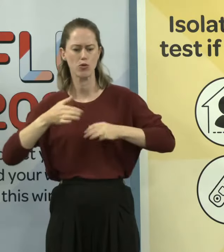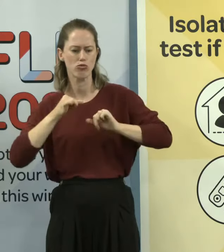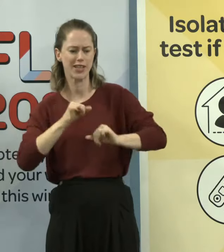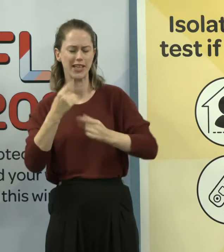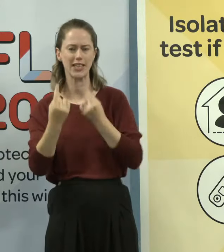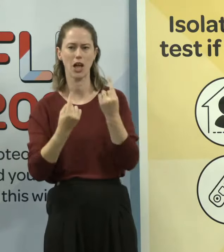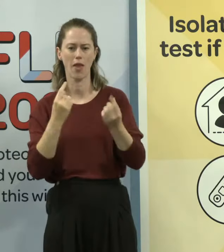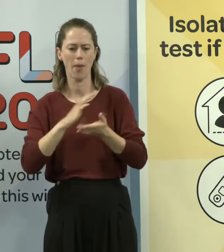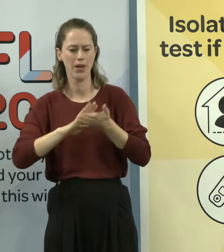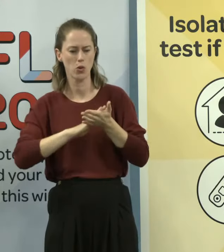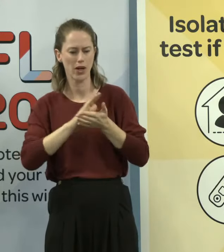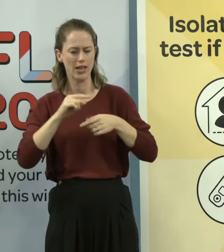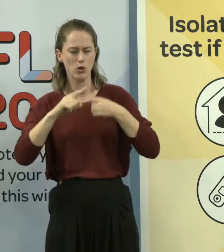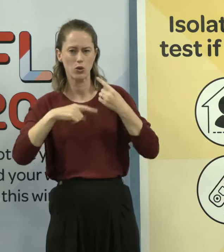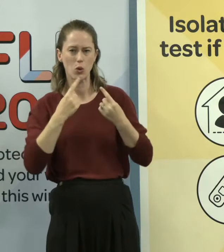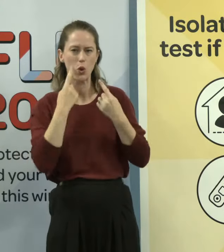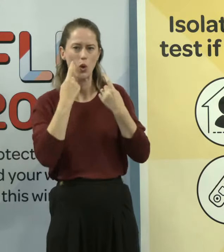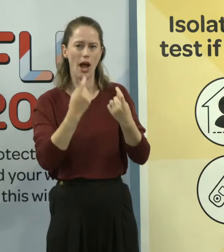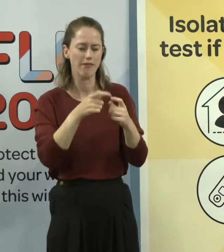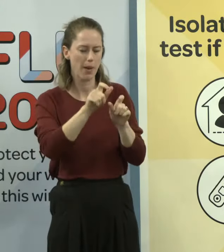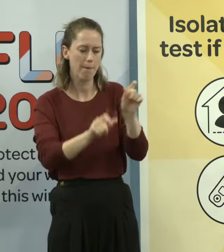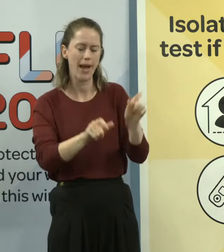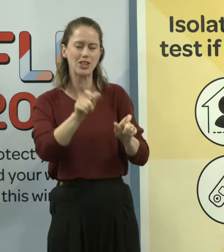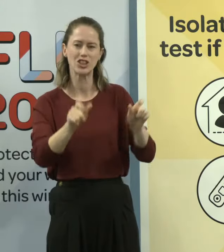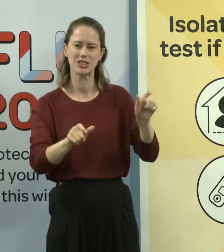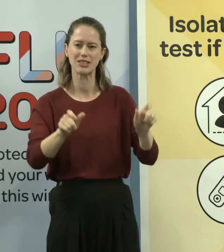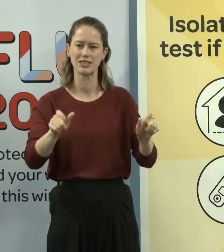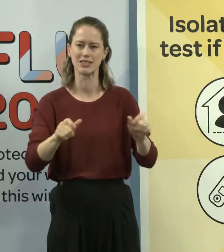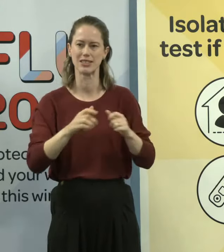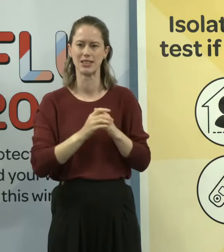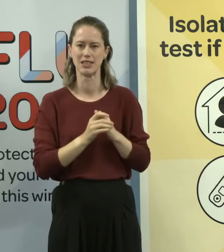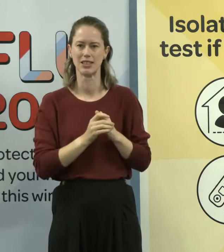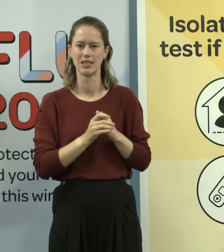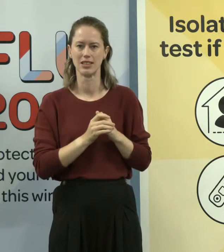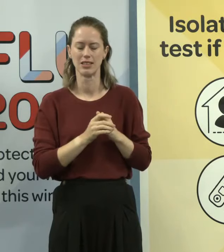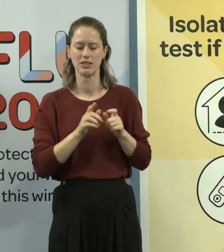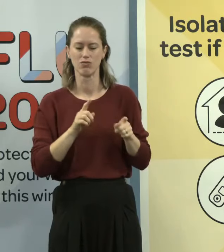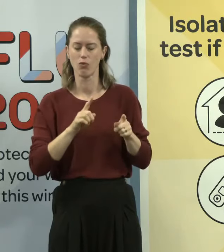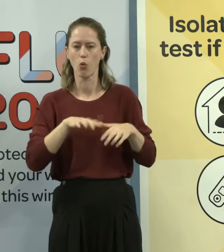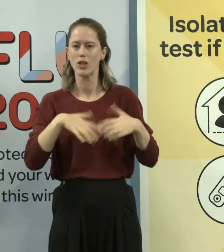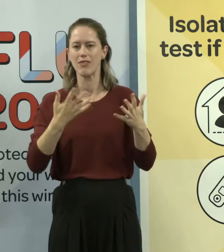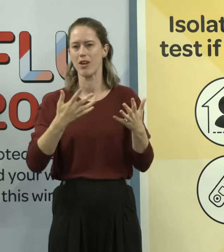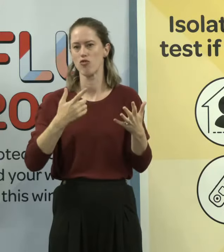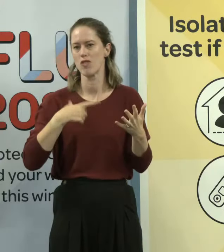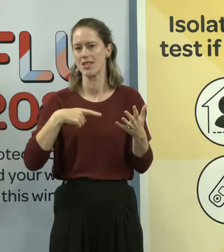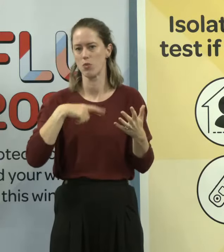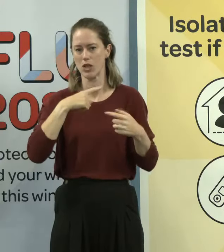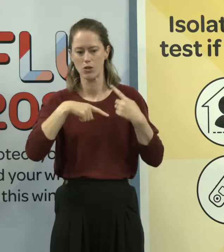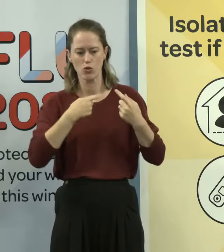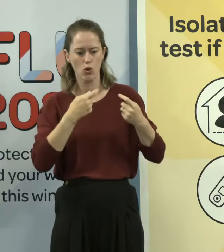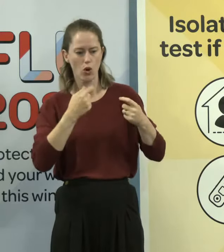whakamarumaru ka tukuna e nga ratonga hauora i nga waahi mahi hei tiaki i a raatau kaimahi,